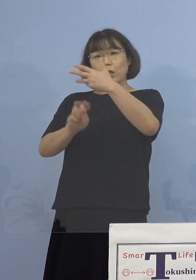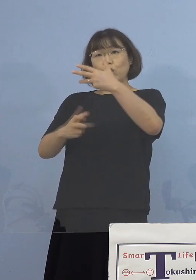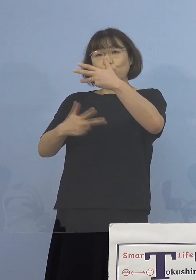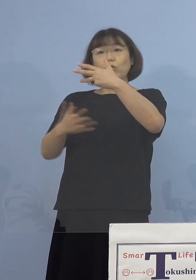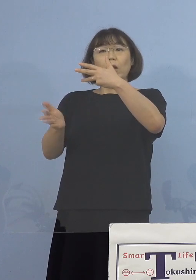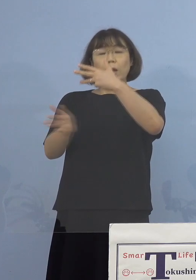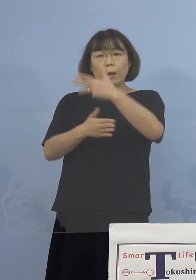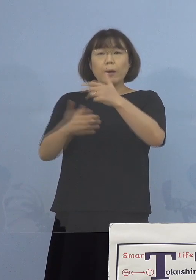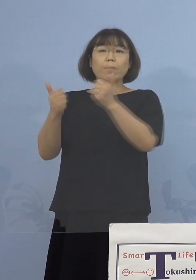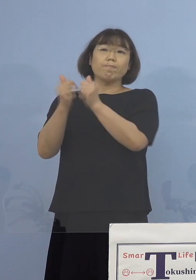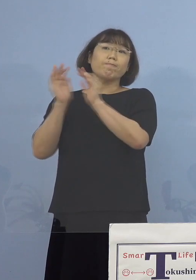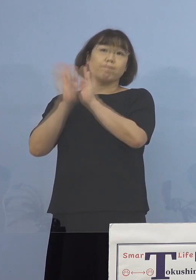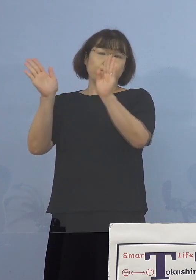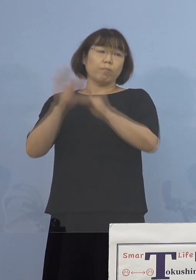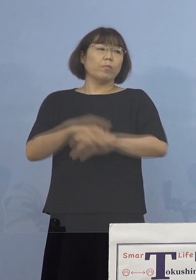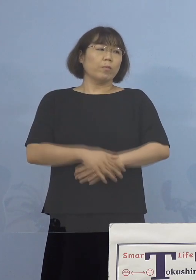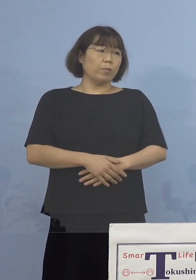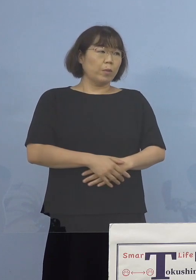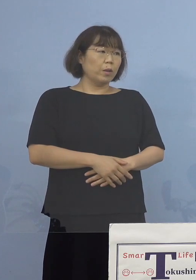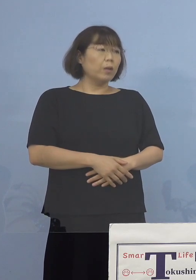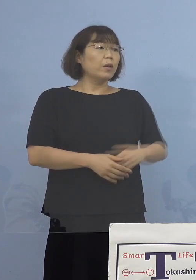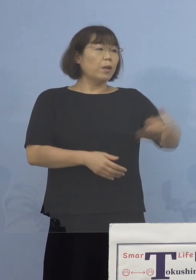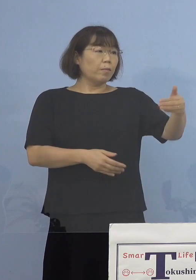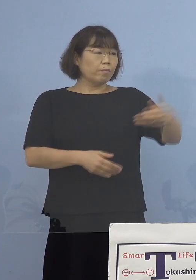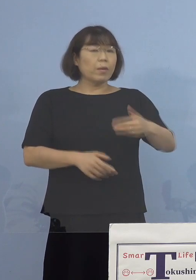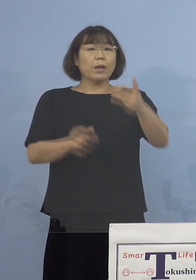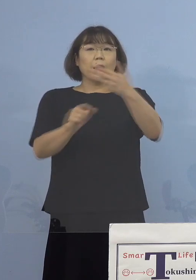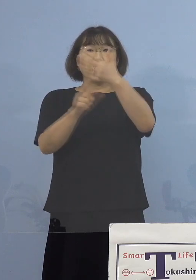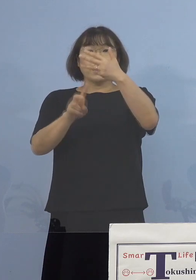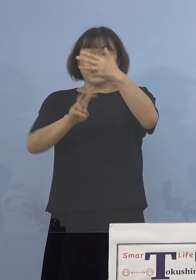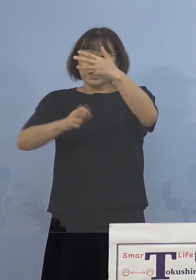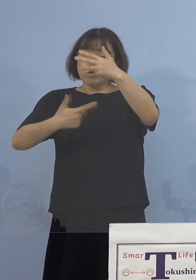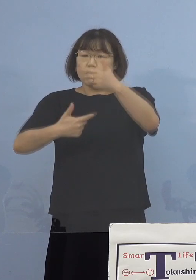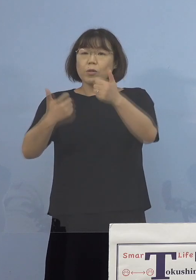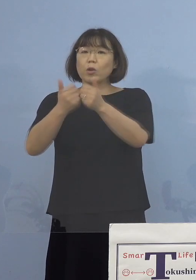（徳島新聞社） 27日に協議を着手した理由は何でしたか